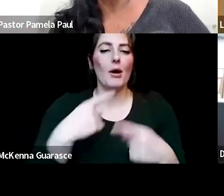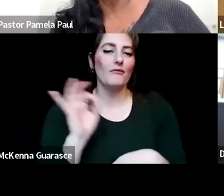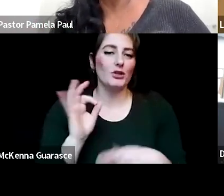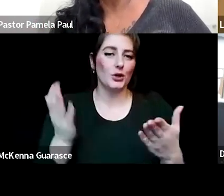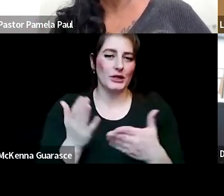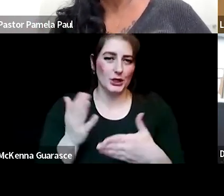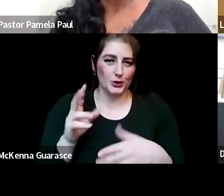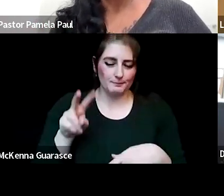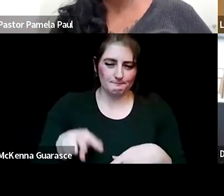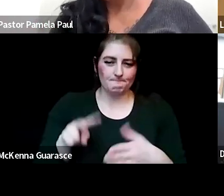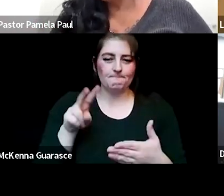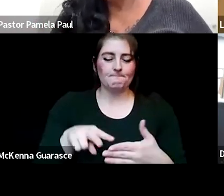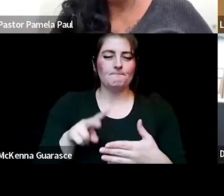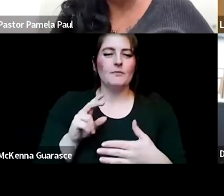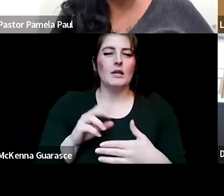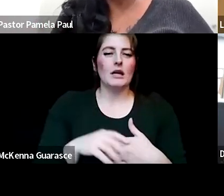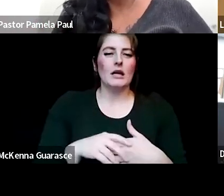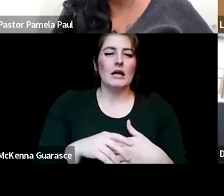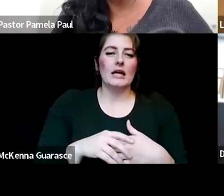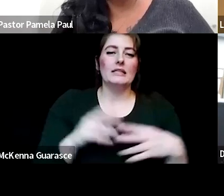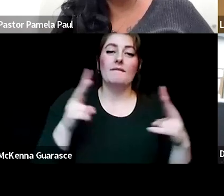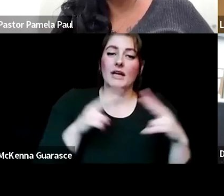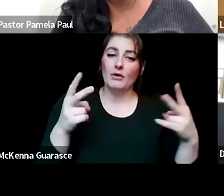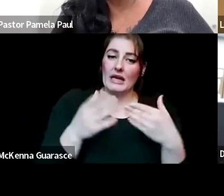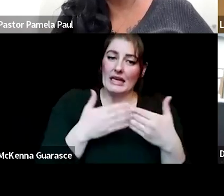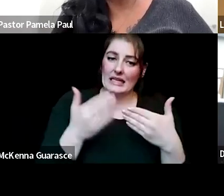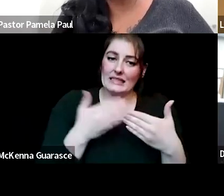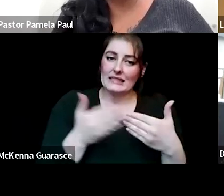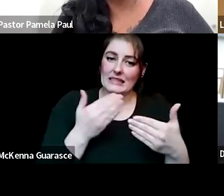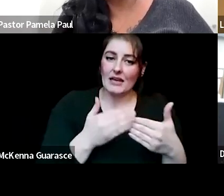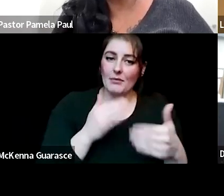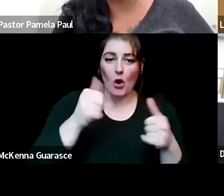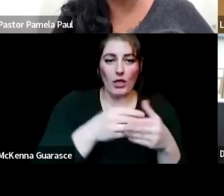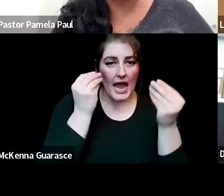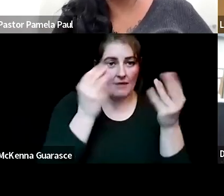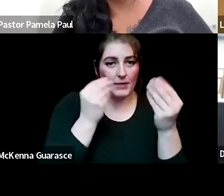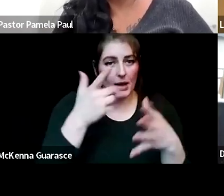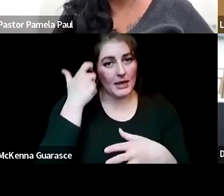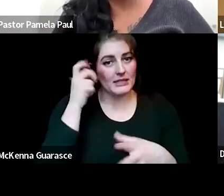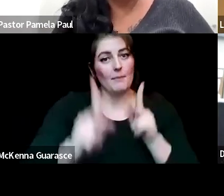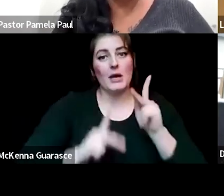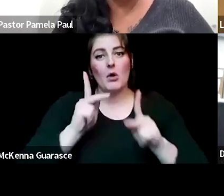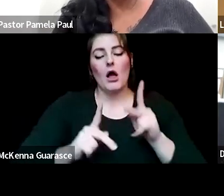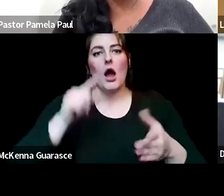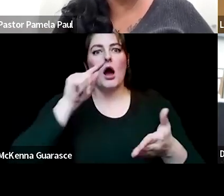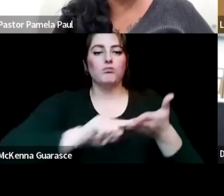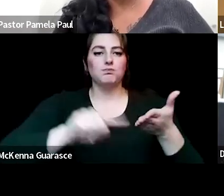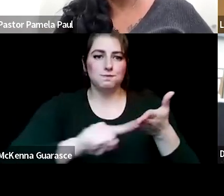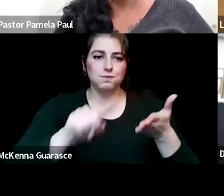será muy fácil obtener esa información, porque se ha estudiado, se ha hecho el trabajo